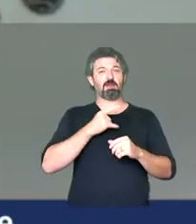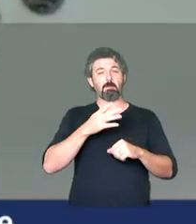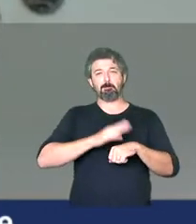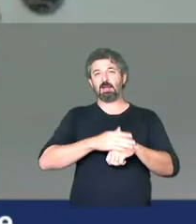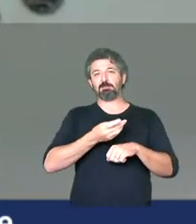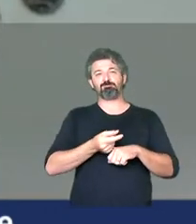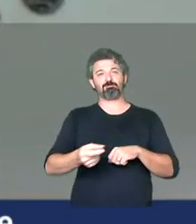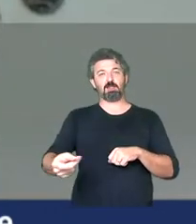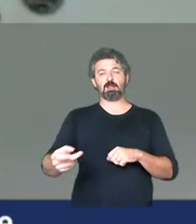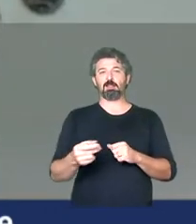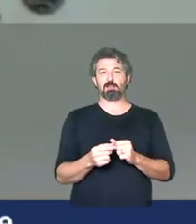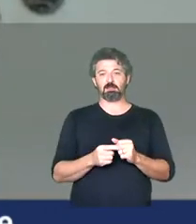VOTANDO AQUI HOJE VAI PROMOVER QUE CARÁTER EMERGENCIAL TENHA